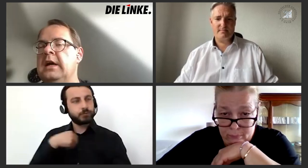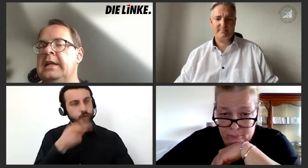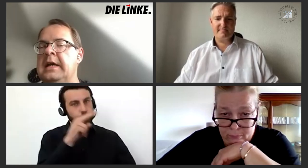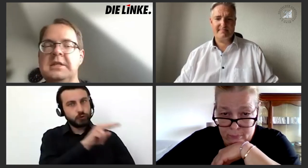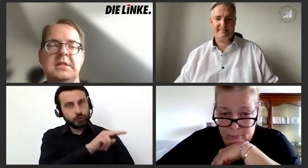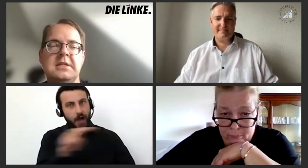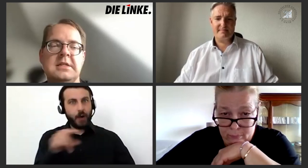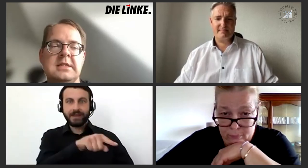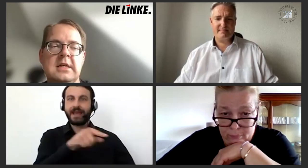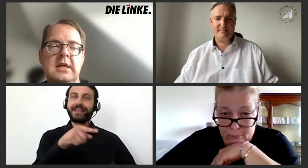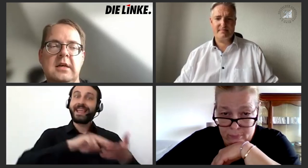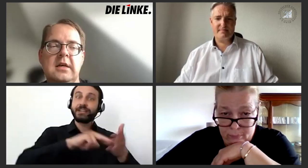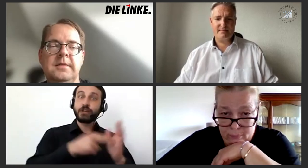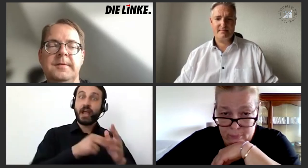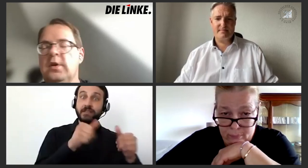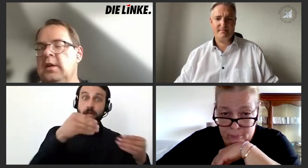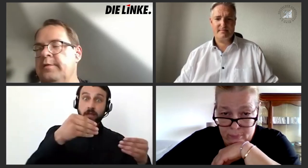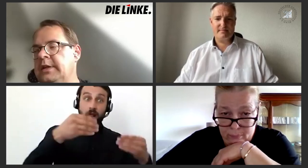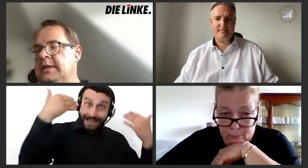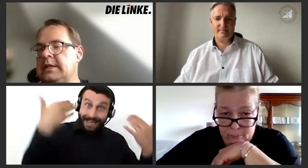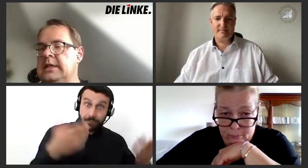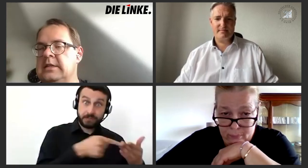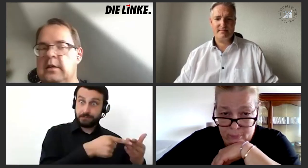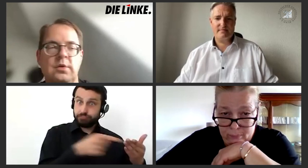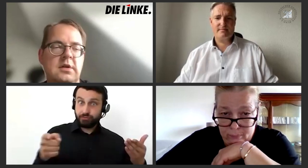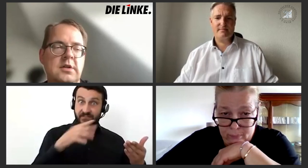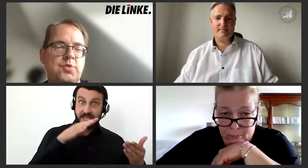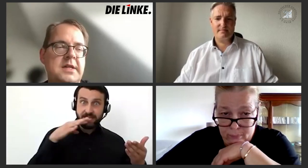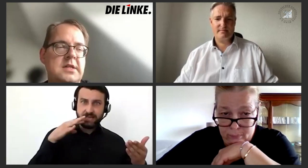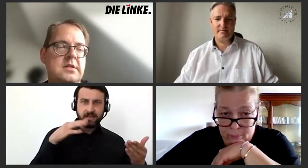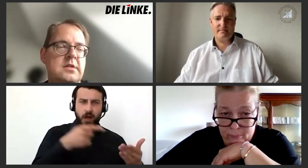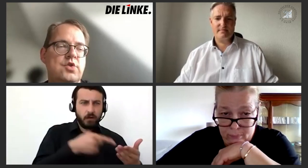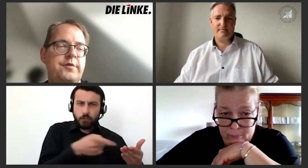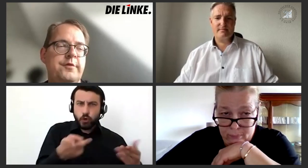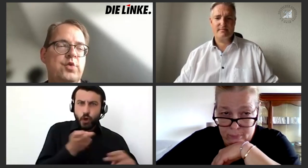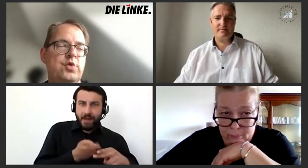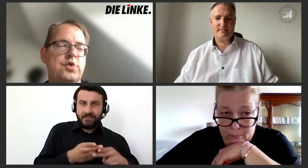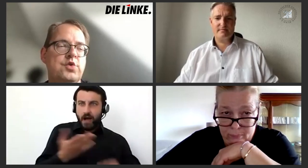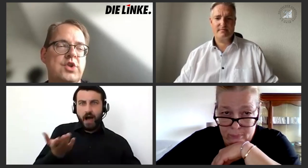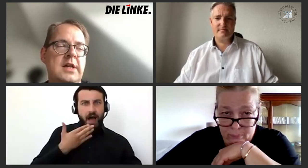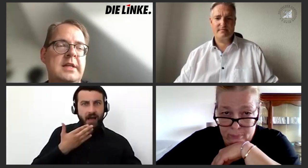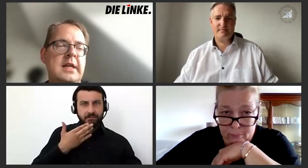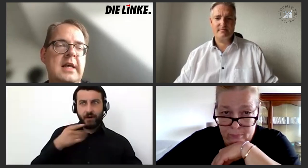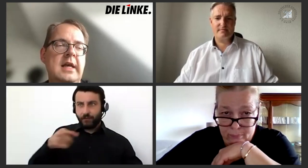Hilfsmitteln gibt. Es wäre ein leichtes das individuell für jedes Kind auch entsprechend zur